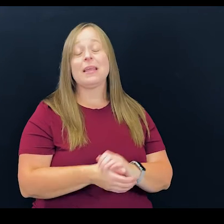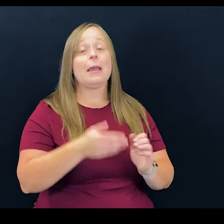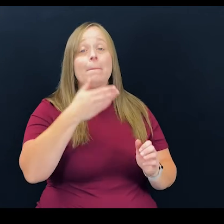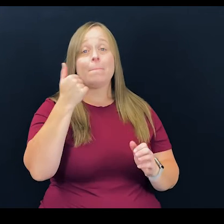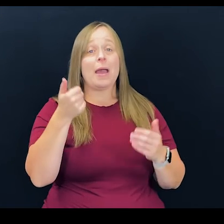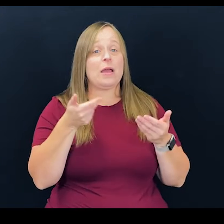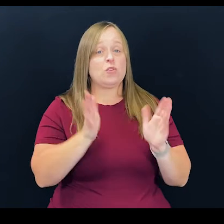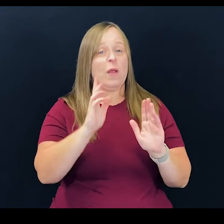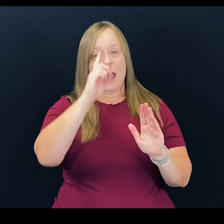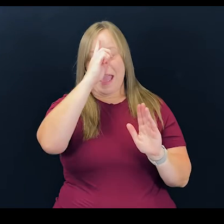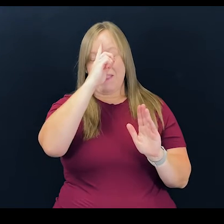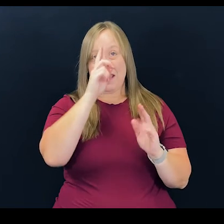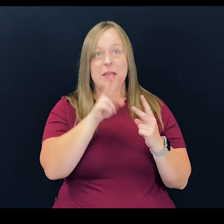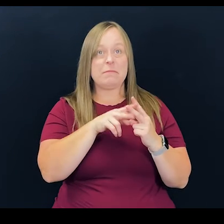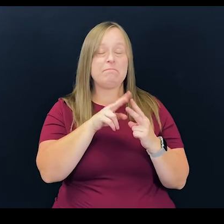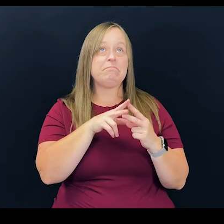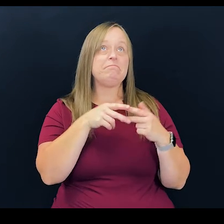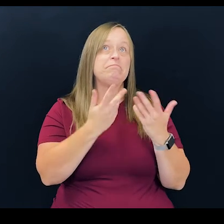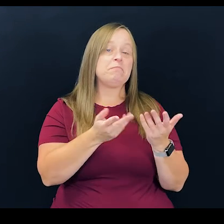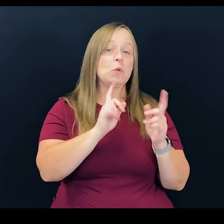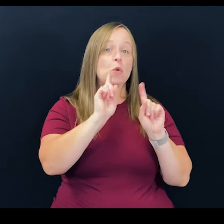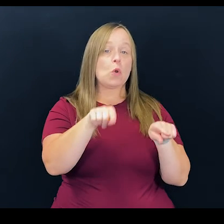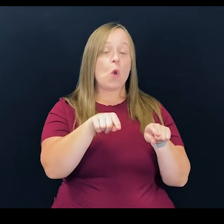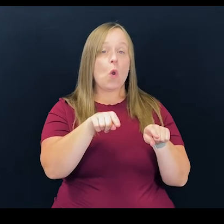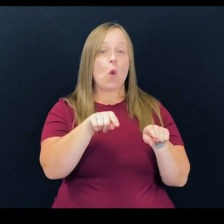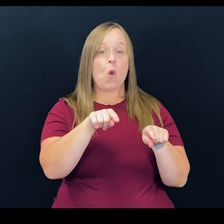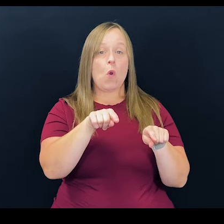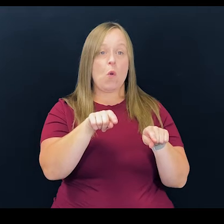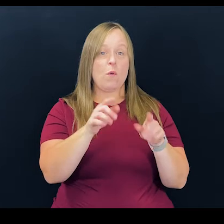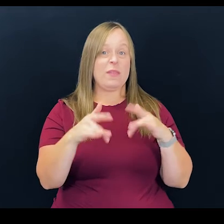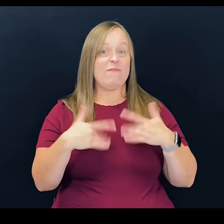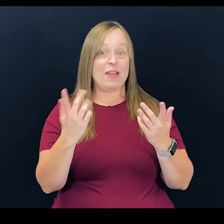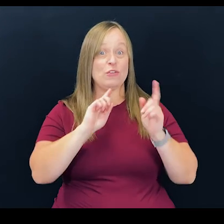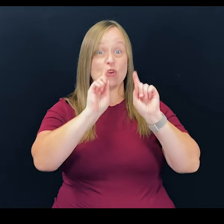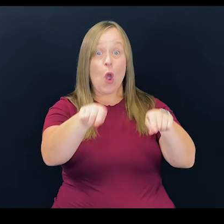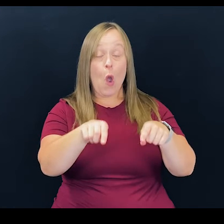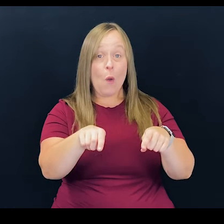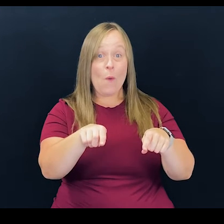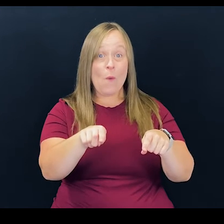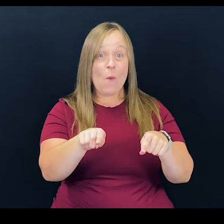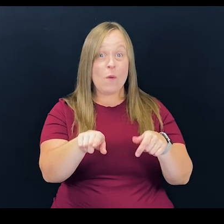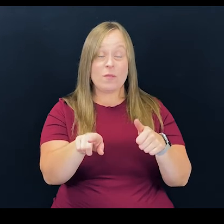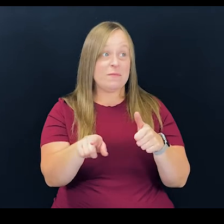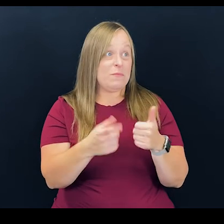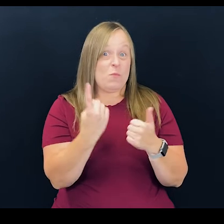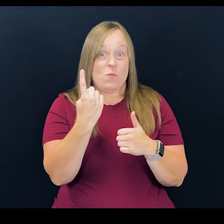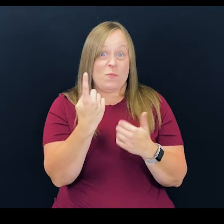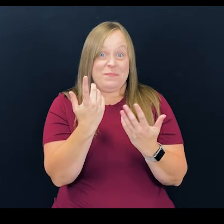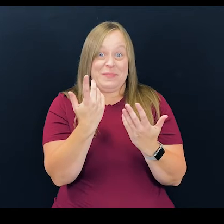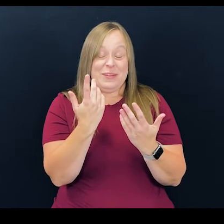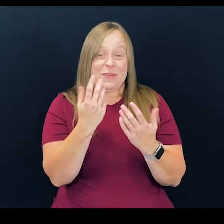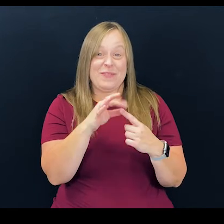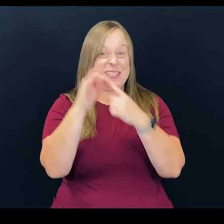La mejor forma creo yo que sería ir al evento el día del festival porque es único.